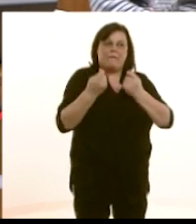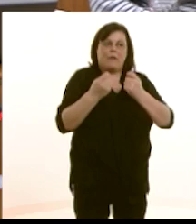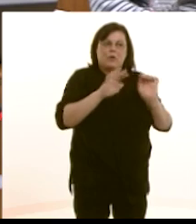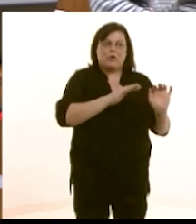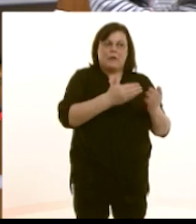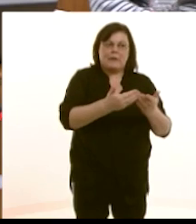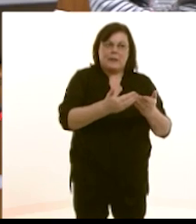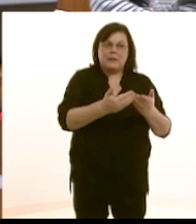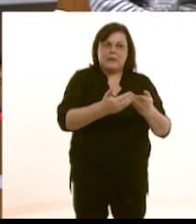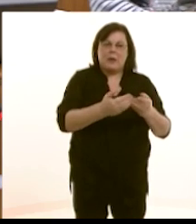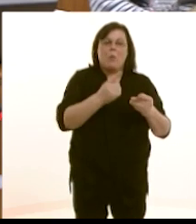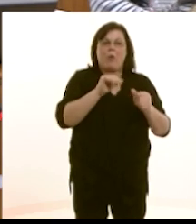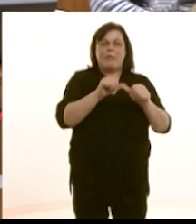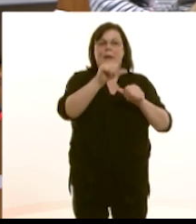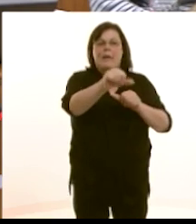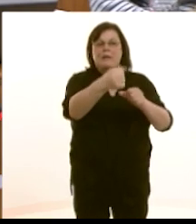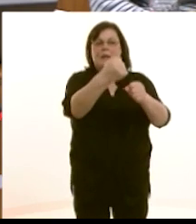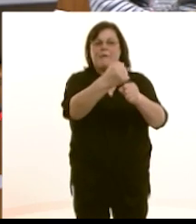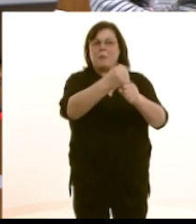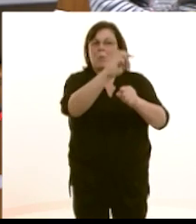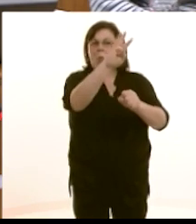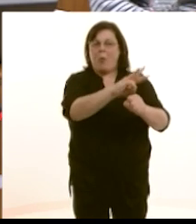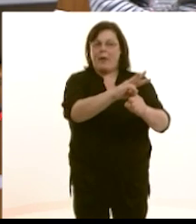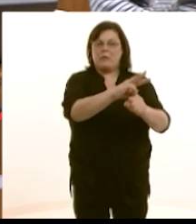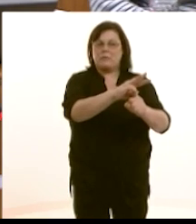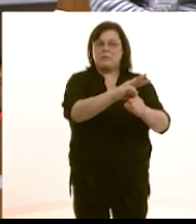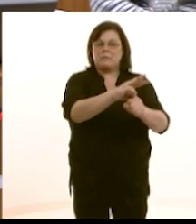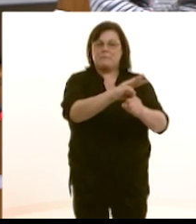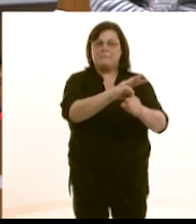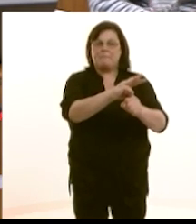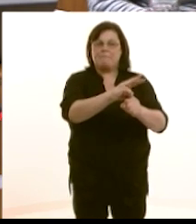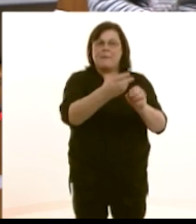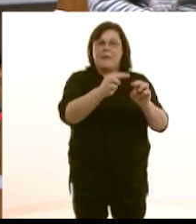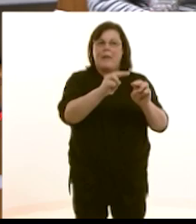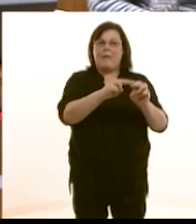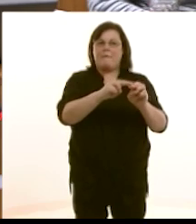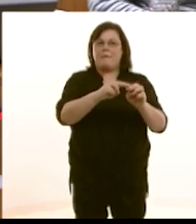oír Bil sydd yn ddatganoledig. Y broblem yw, ynglyn ‚ Bil Cymru ar hyn o bryd, pe